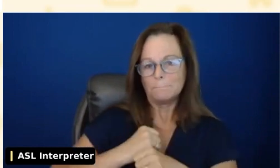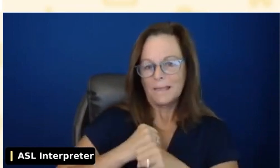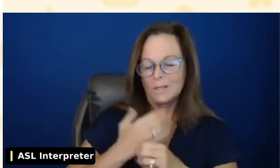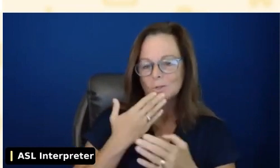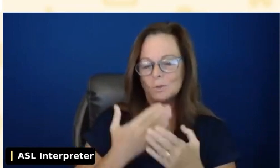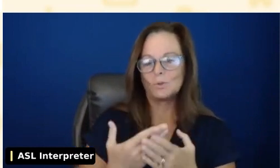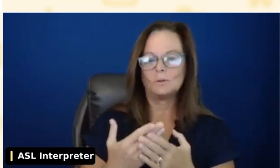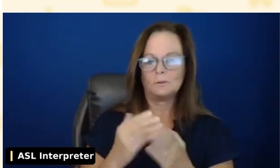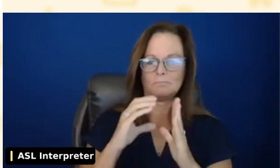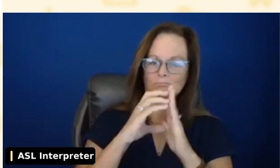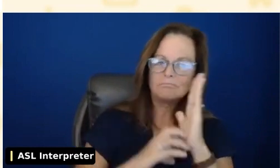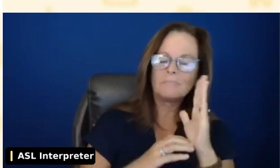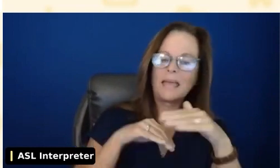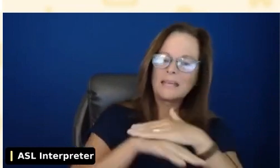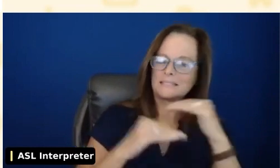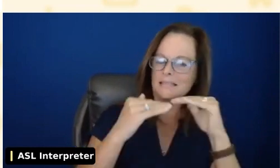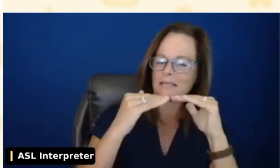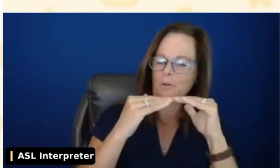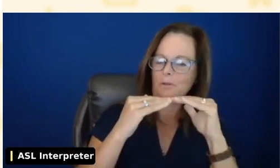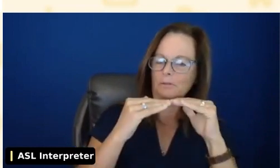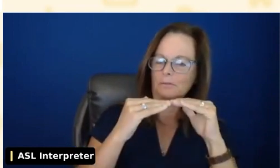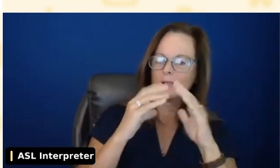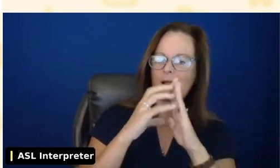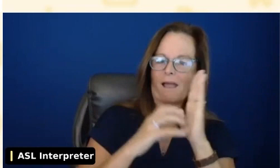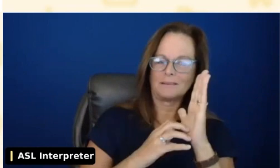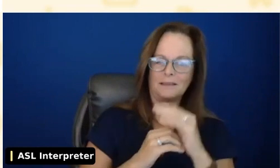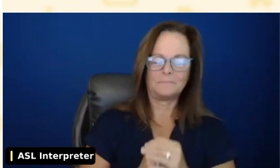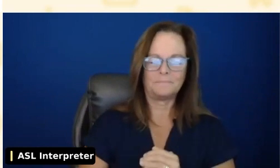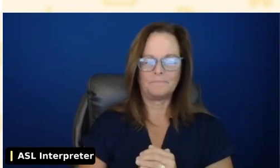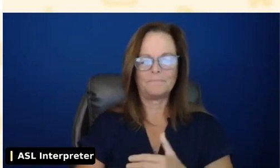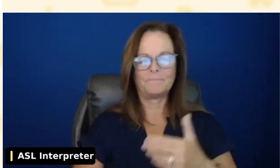Y sí, ¿se apoya a los autores en la mejora de la accesibilidad?